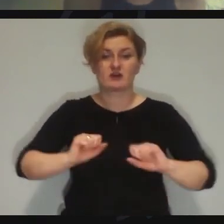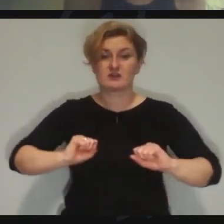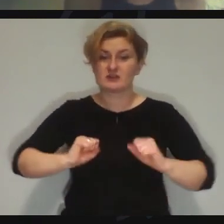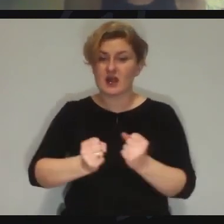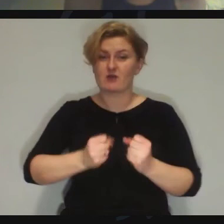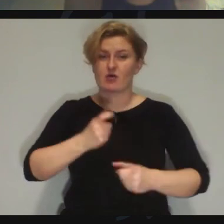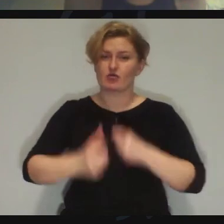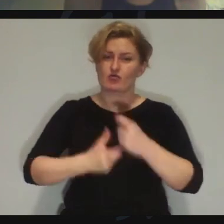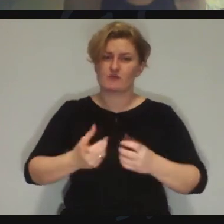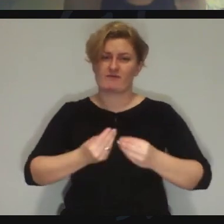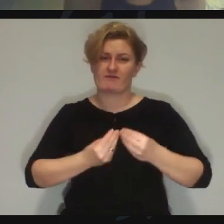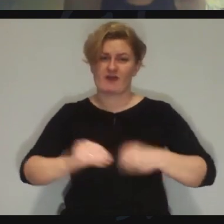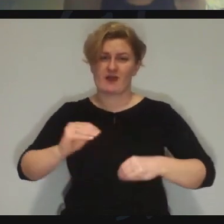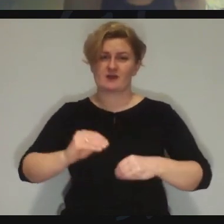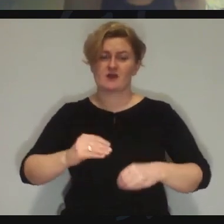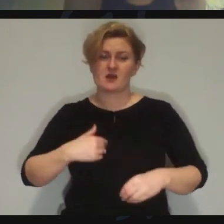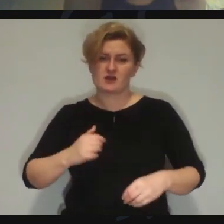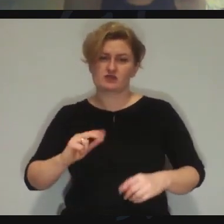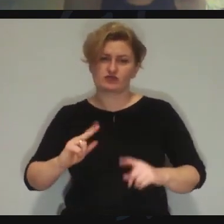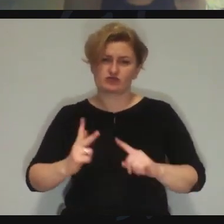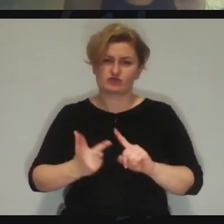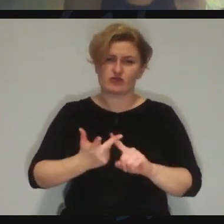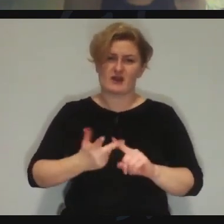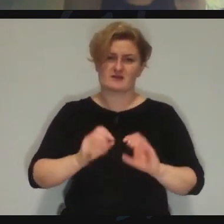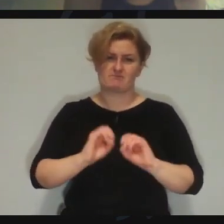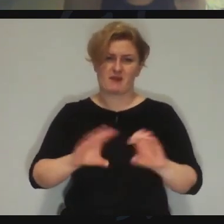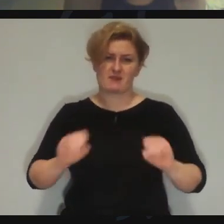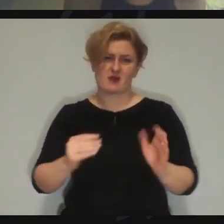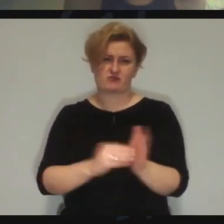Przydałyby się trzeci pedagog cyrkowy.